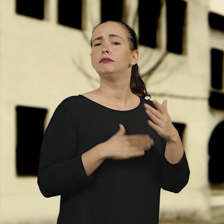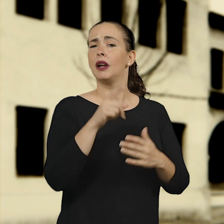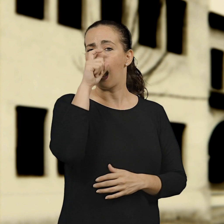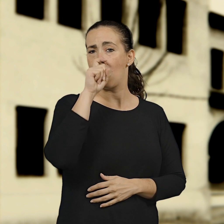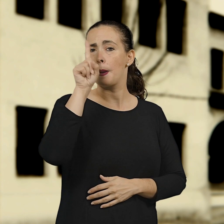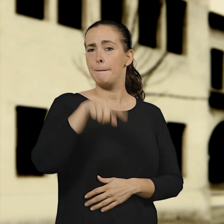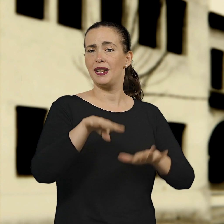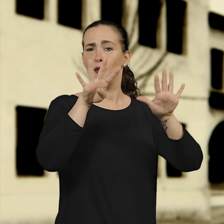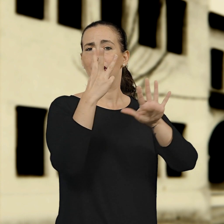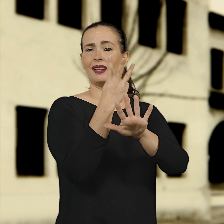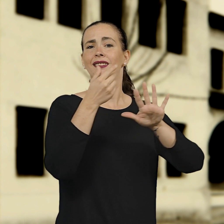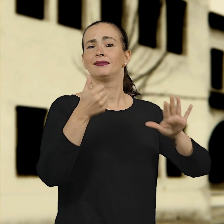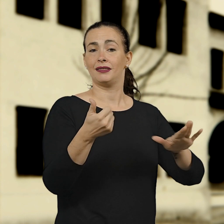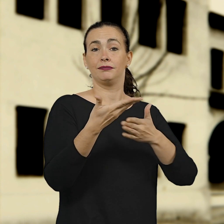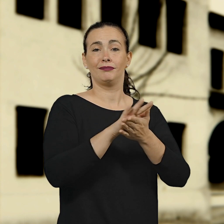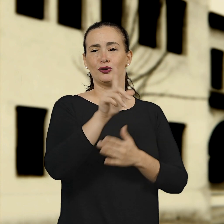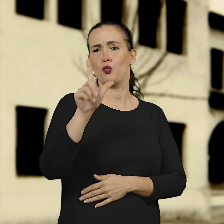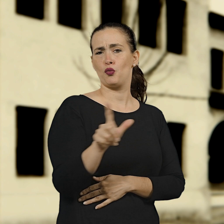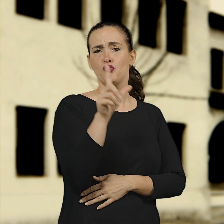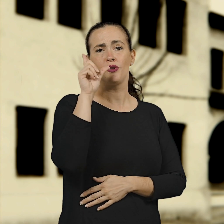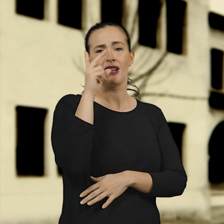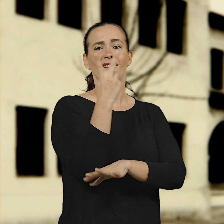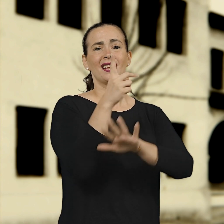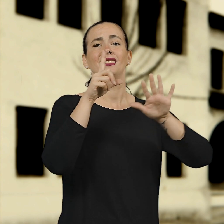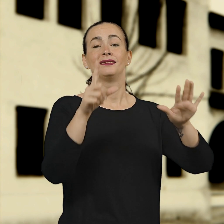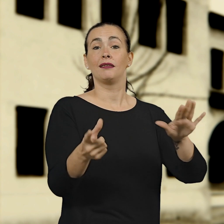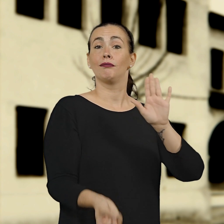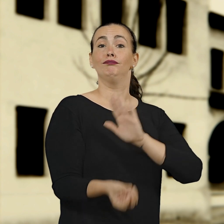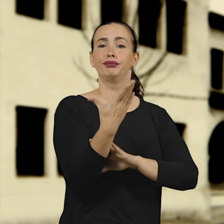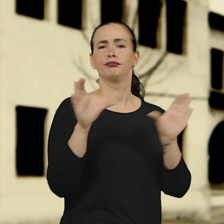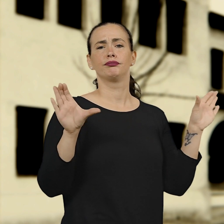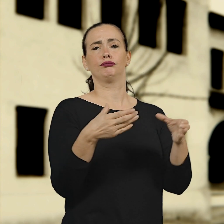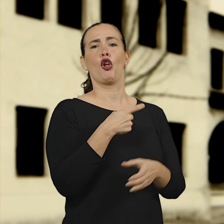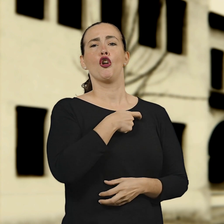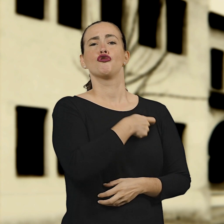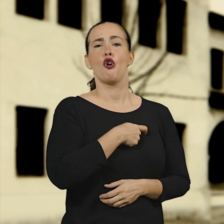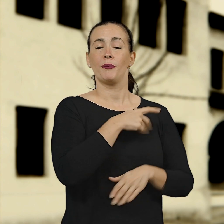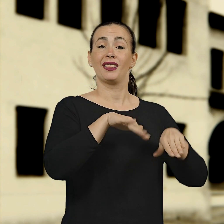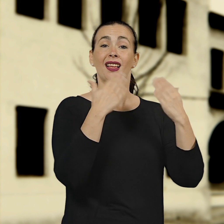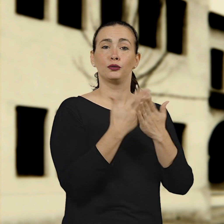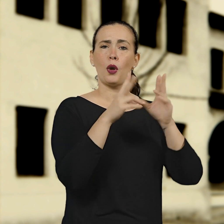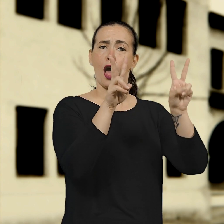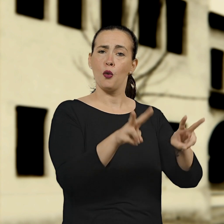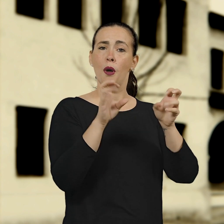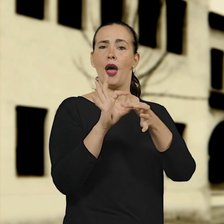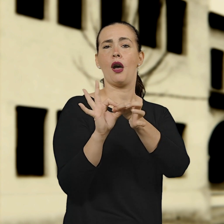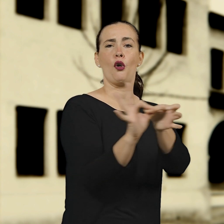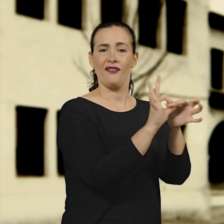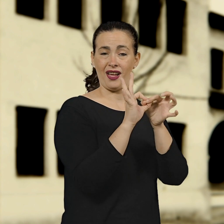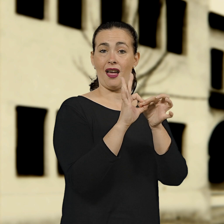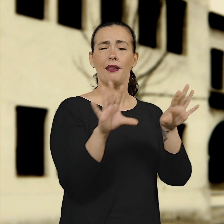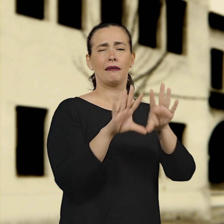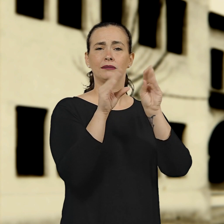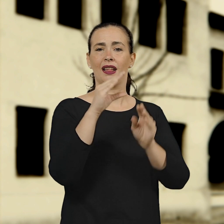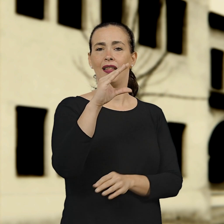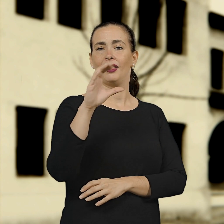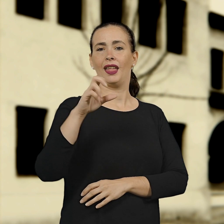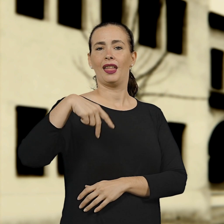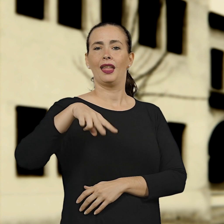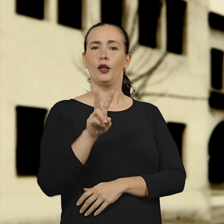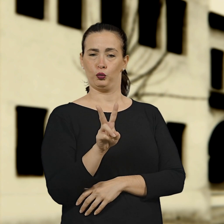El 27 de juliol de 1936 es va crear el Comitè de l’Escola Nova Unificada (CENU),